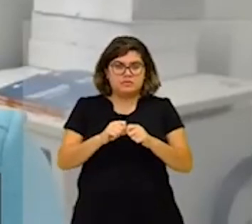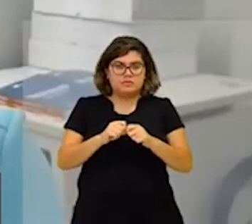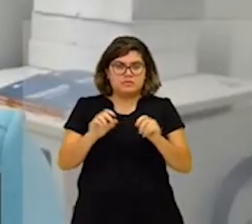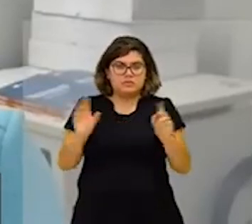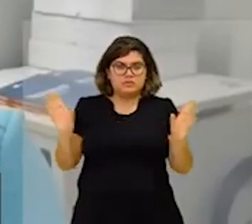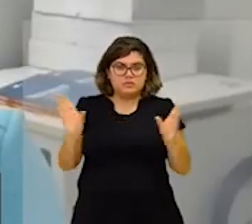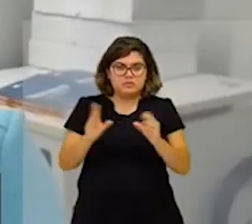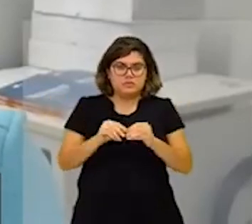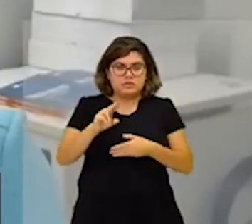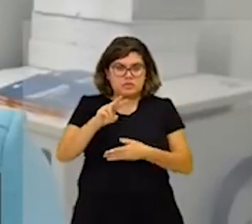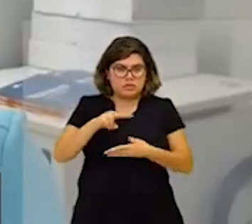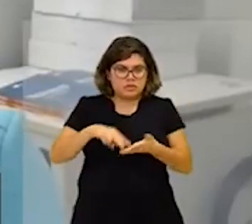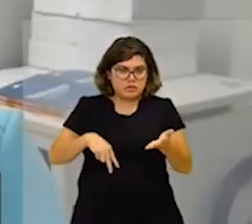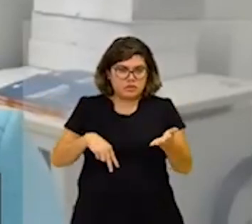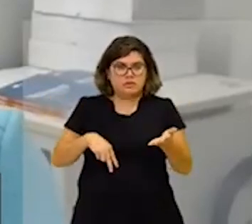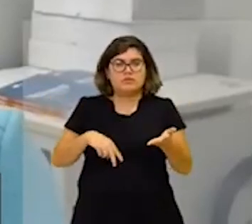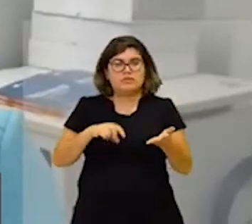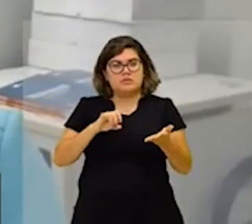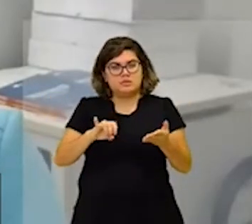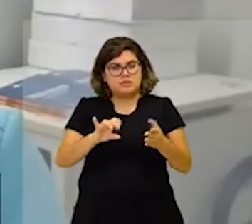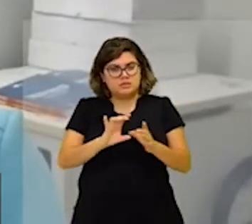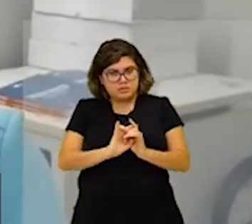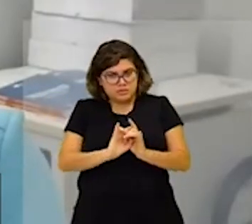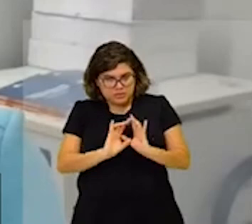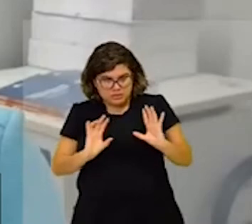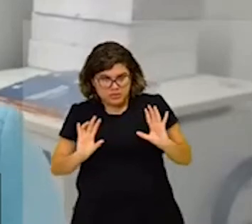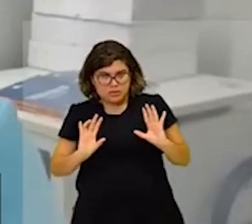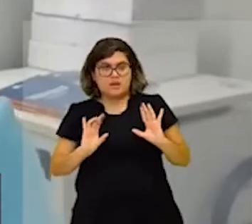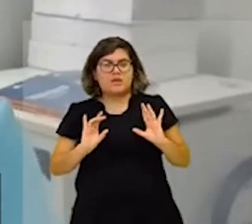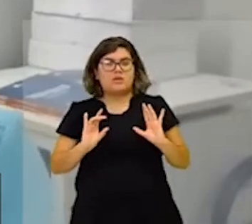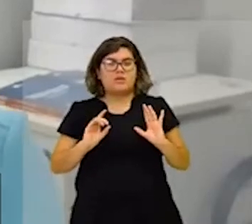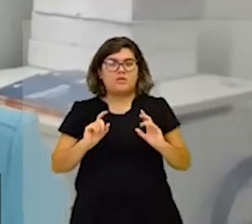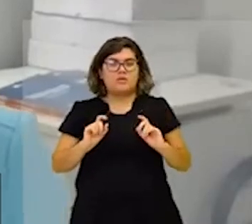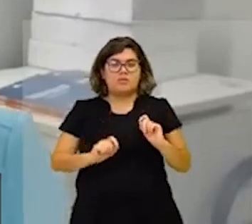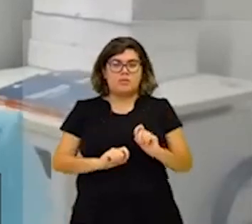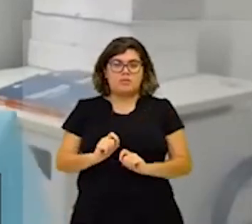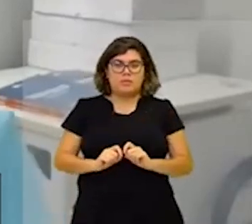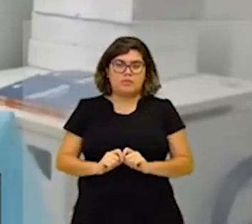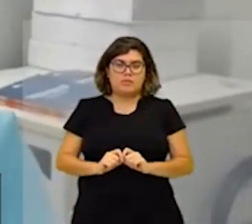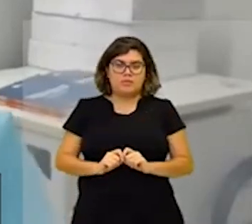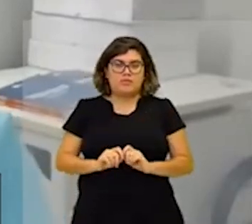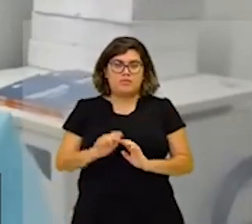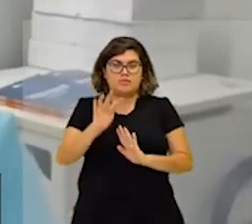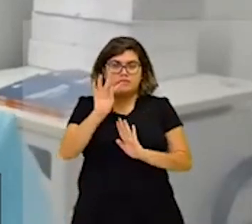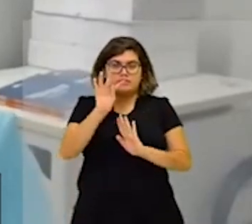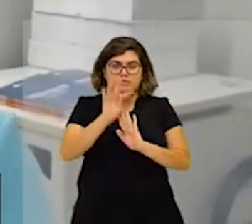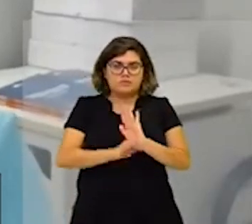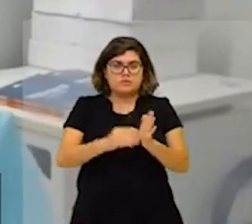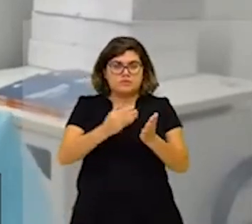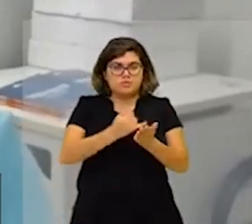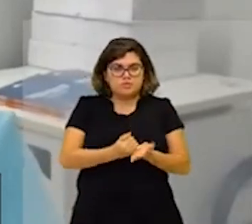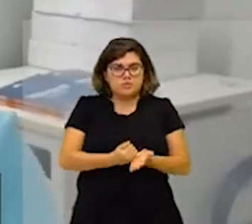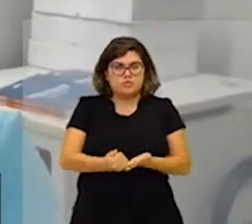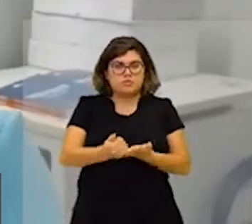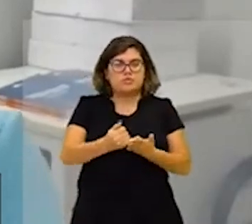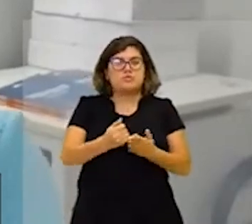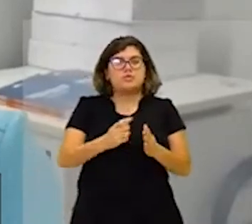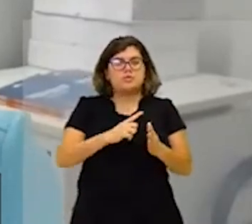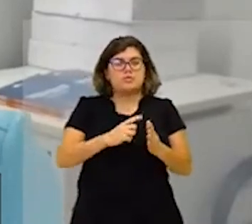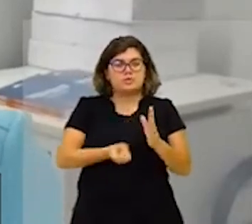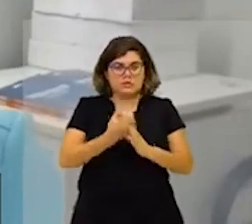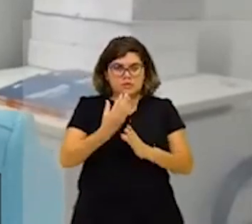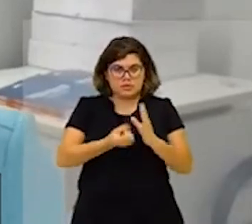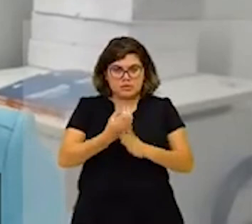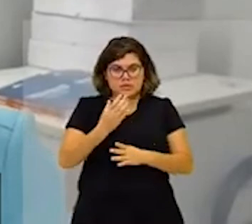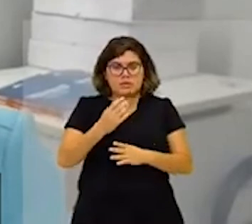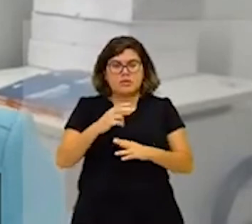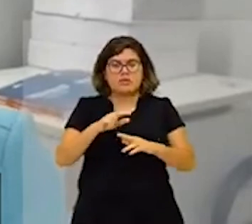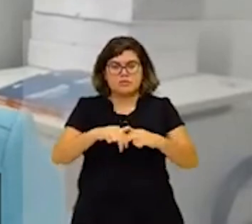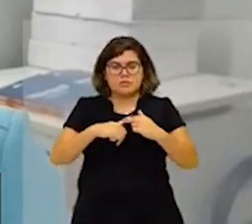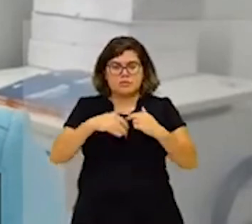se me permitem é do do texto introdutório que foi elaborado né pelos curadores essa